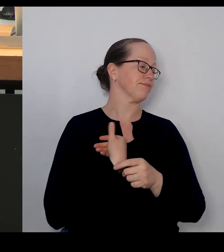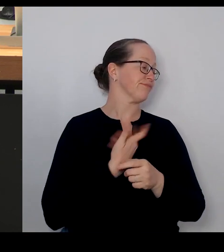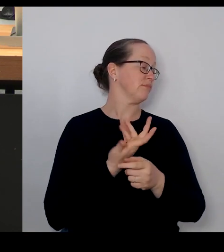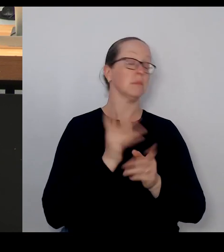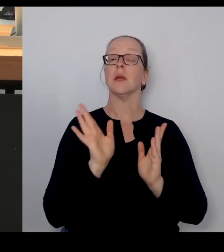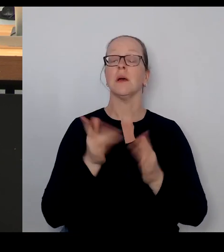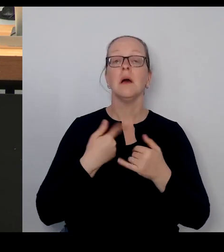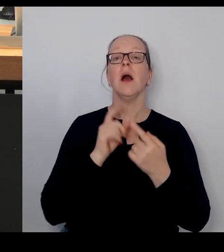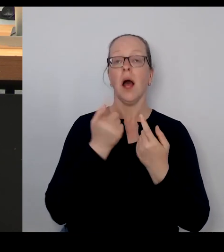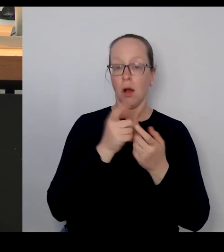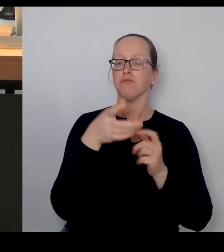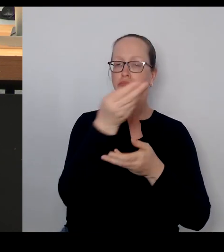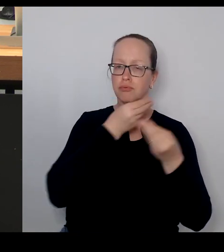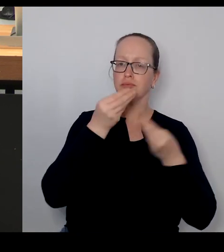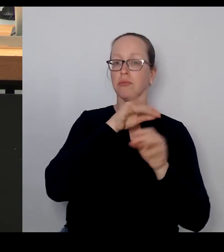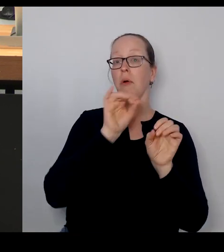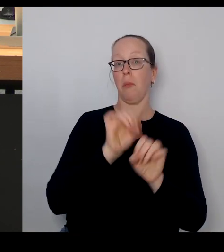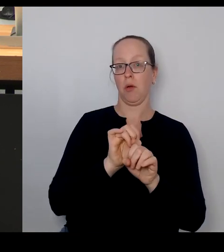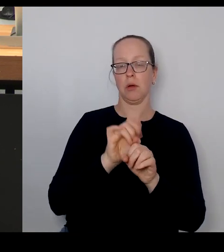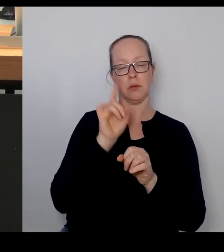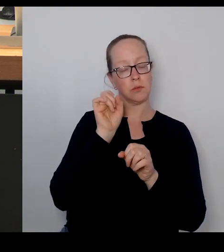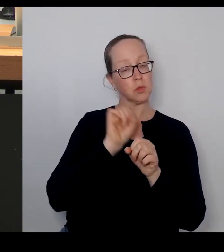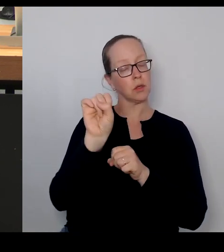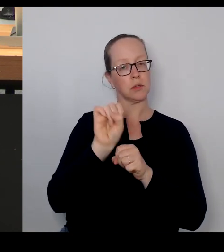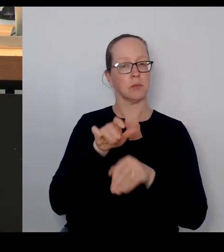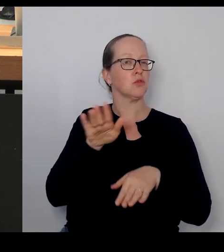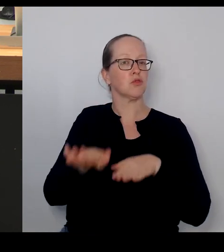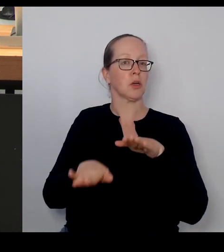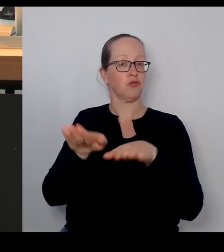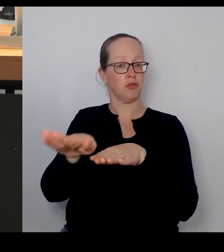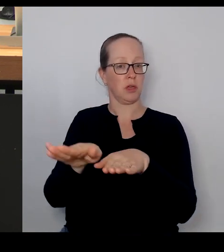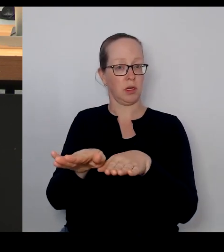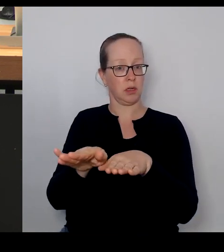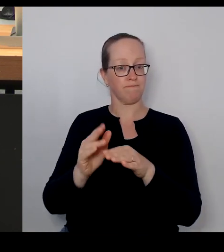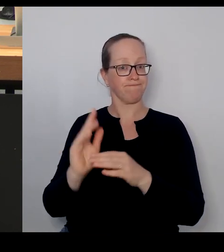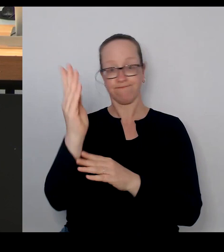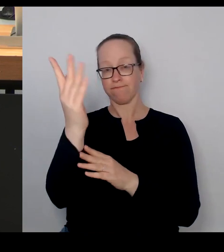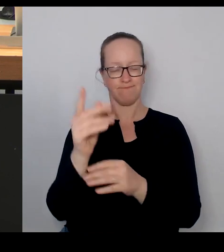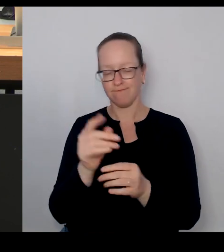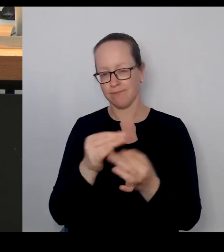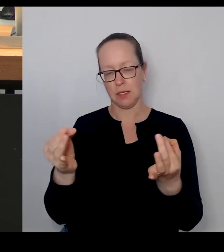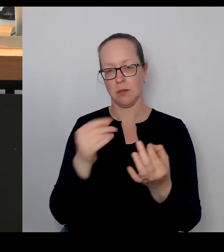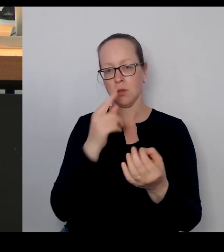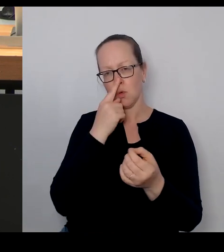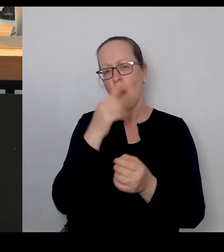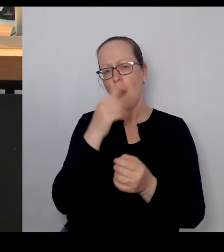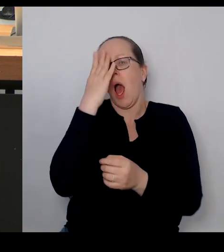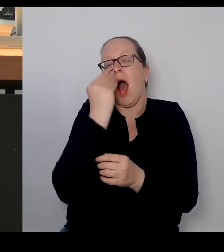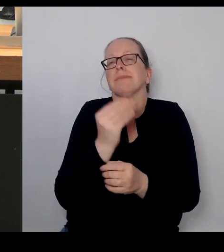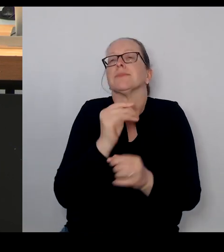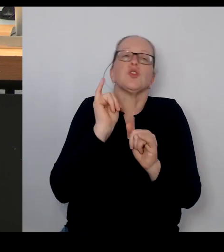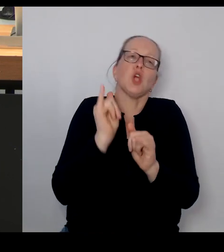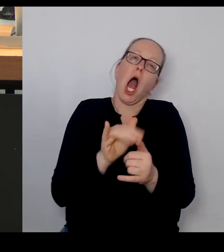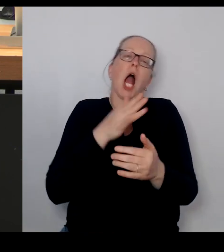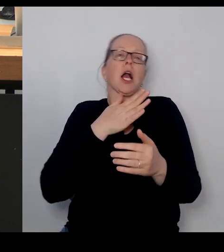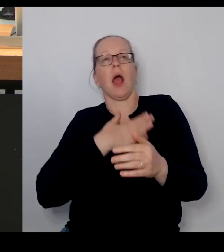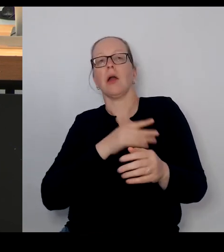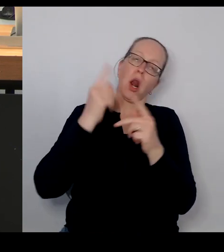Was wir haben, sind höchstens Absichtsbekundungen. Ansonsten hat die Koalition keinen einzigen Schritt in Richtung Kommunalisierung unternommen.